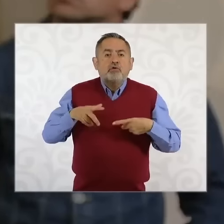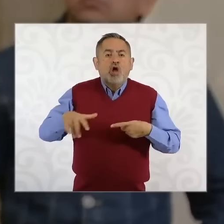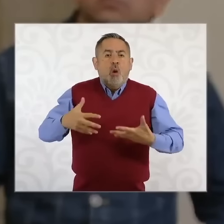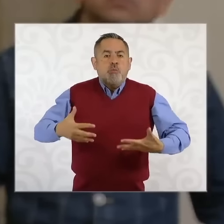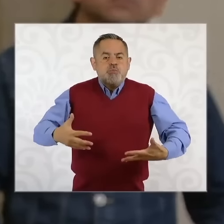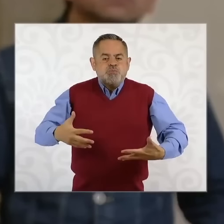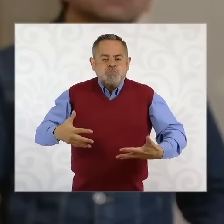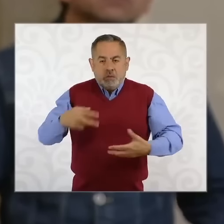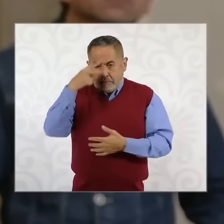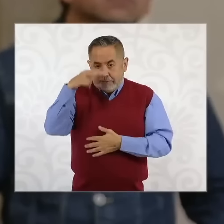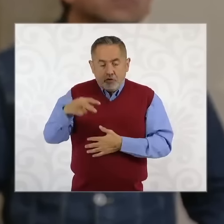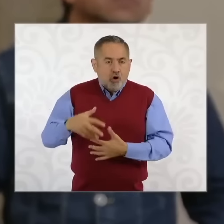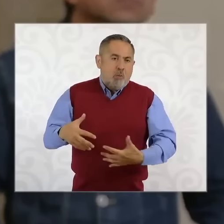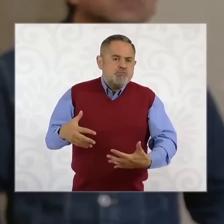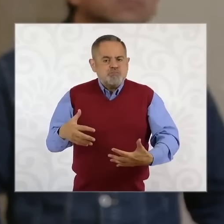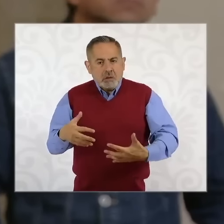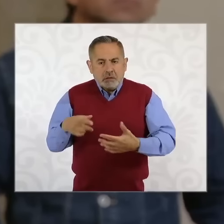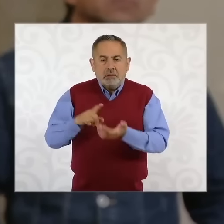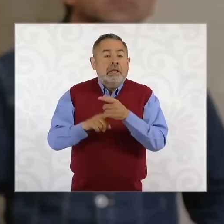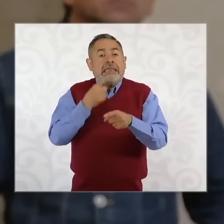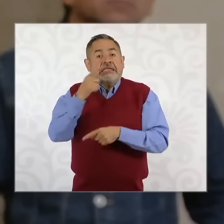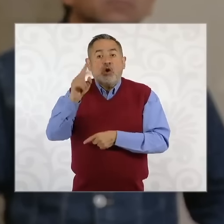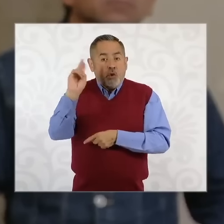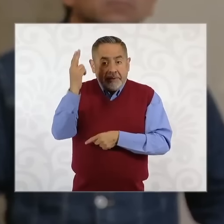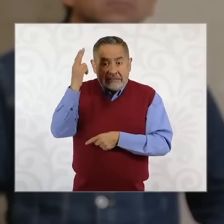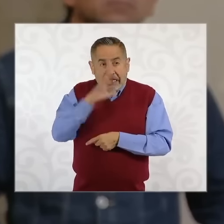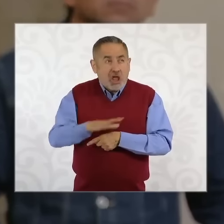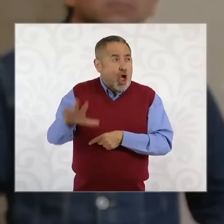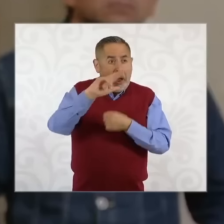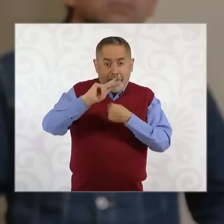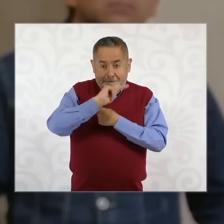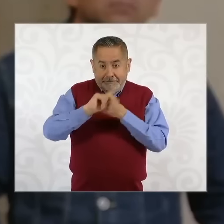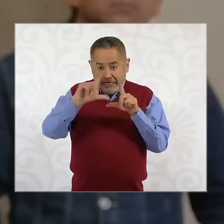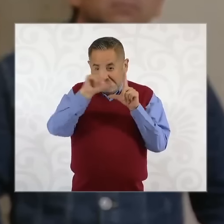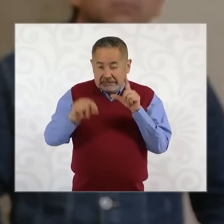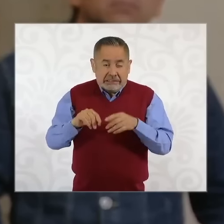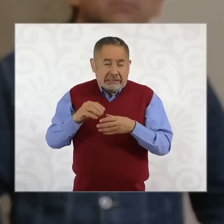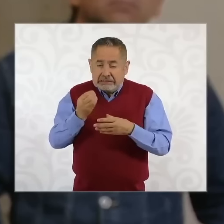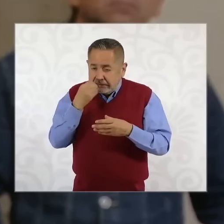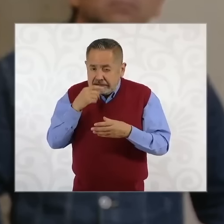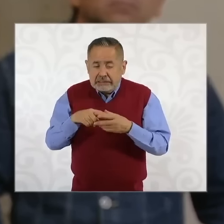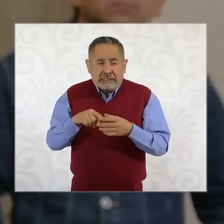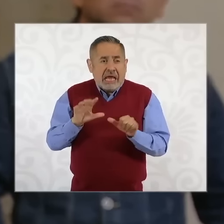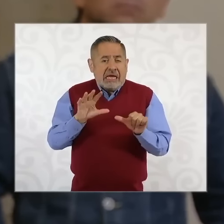Eh, dice que los estudiantes universitarios de todo el país consumen alrededor de 600 calorías